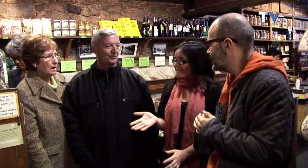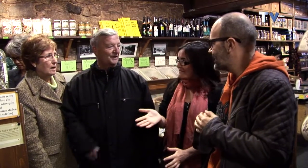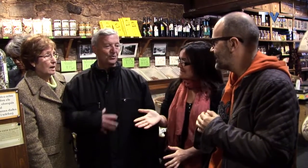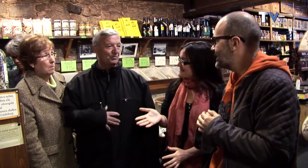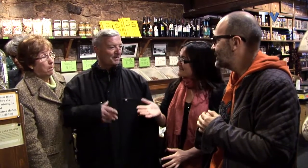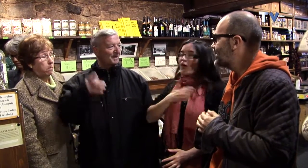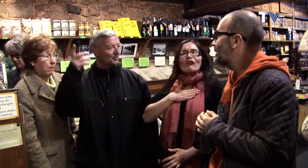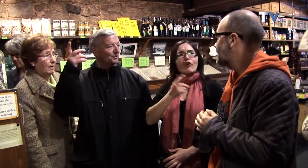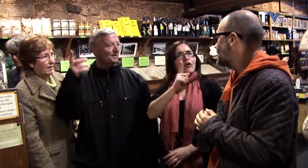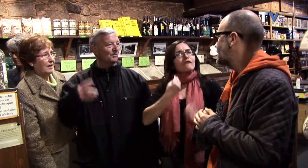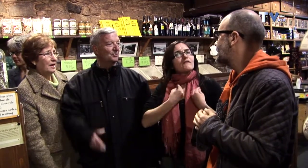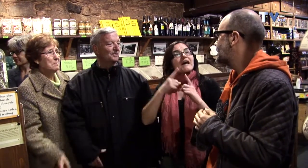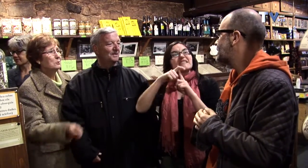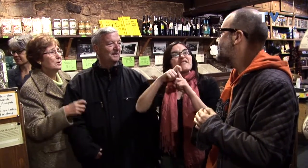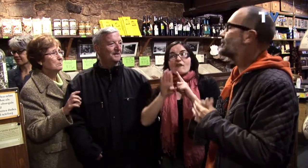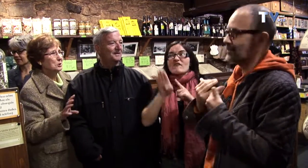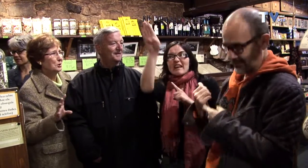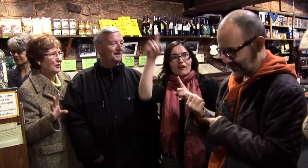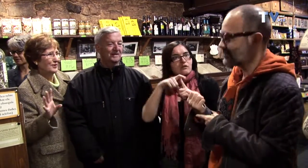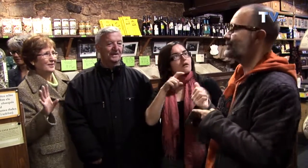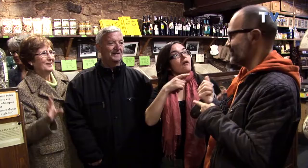¿Vivís cerca, por la zona? ¿Podéis llegar fácilmente?